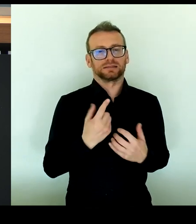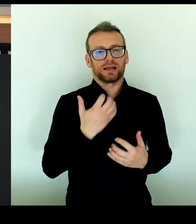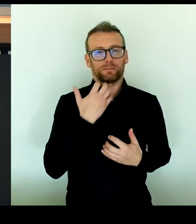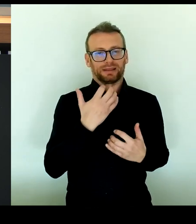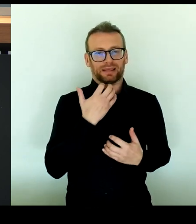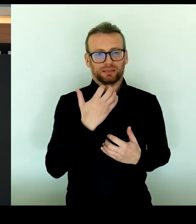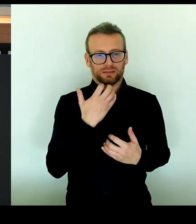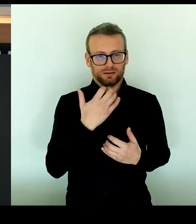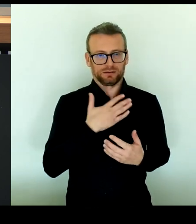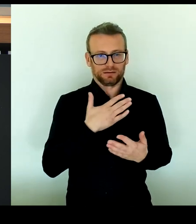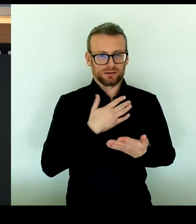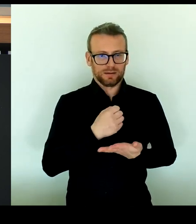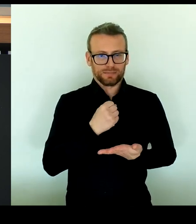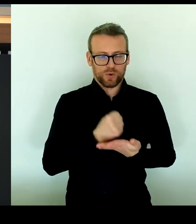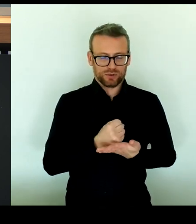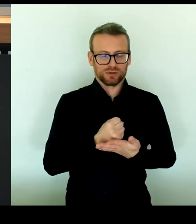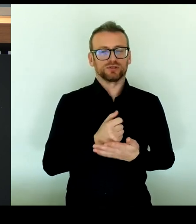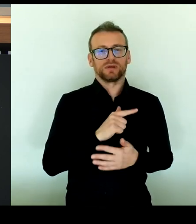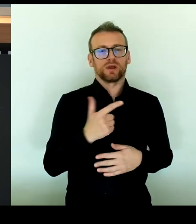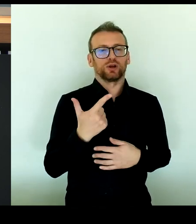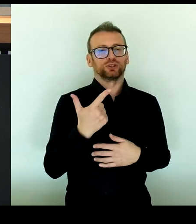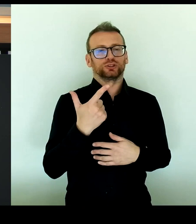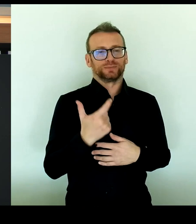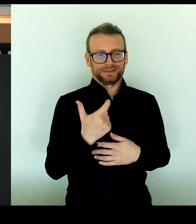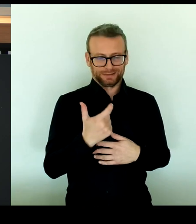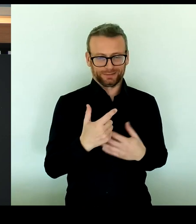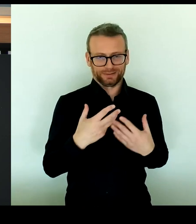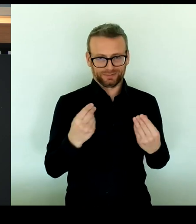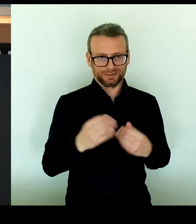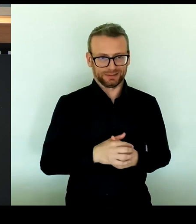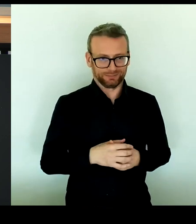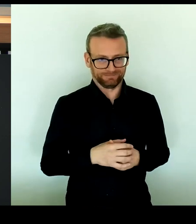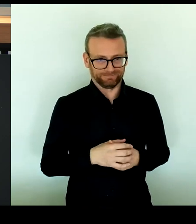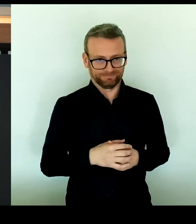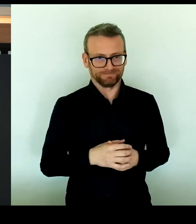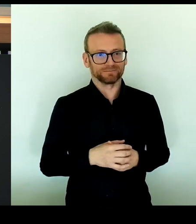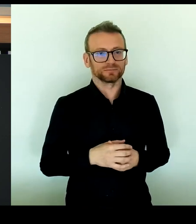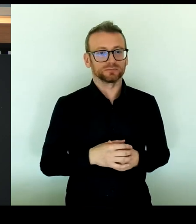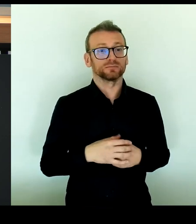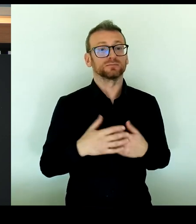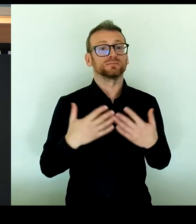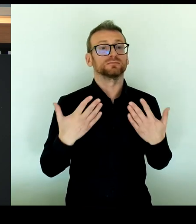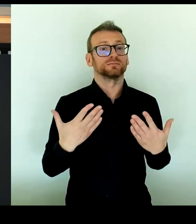Das Jahr 2020 war vor allem durch die Corona-Pandemie und ihre Auswirkungen auf das gesellschaftliche